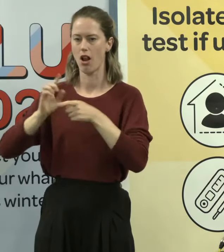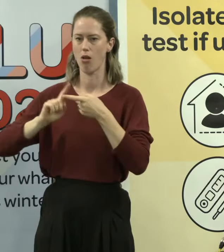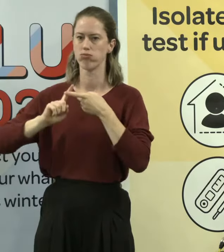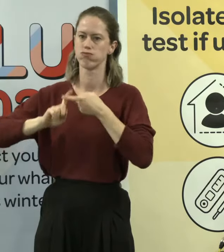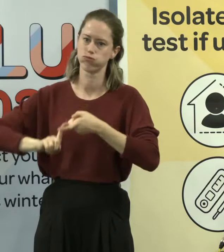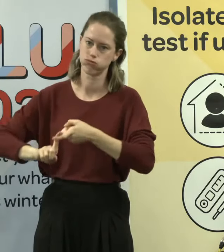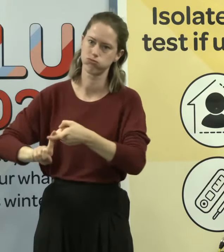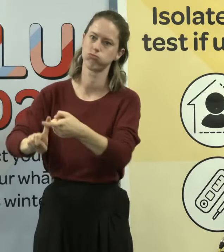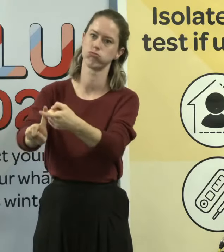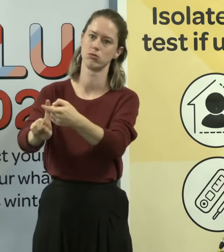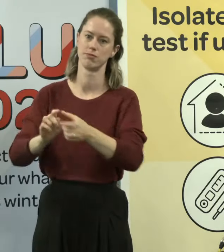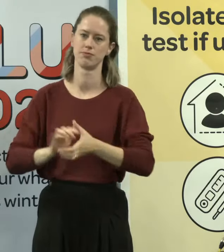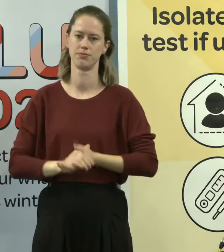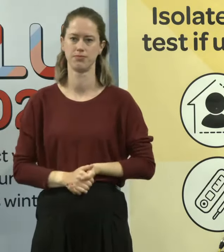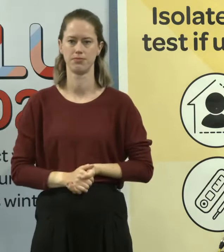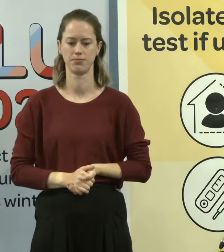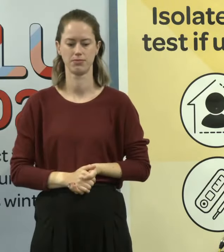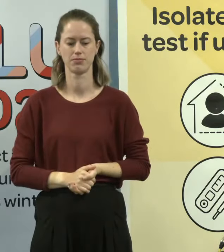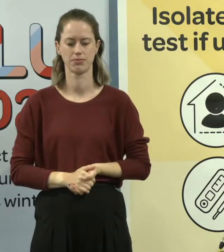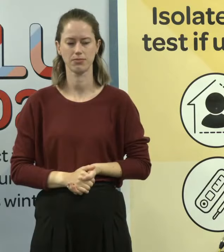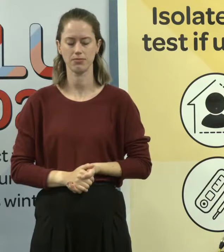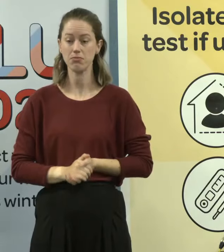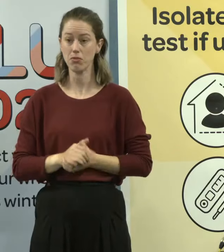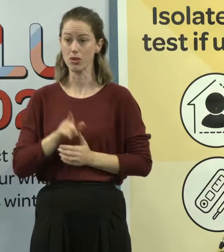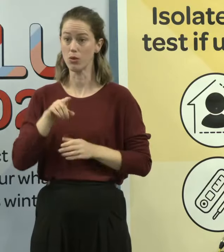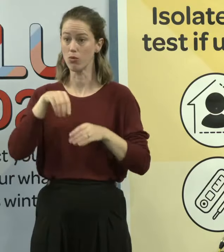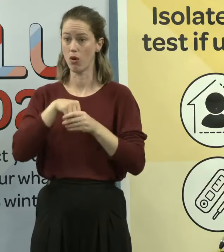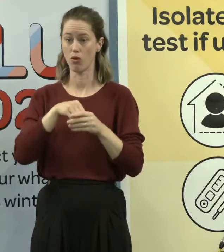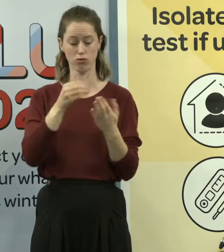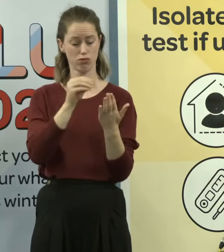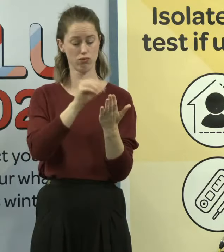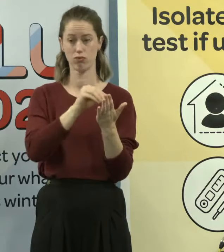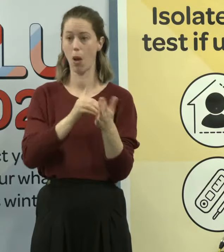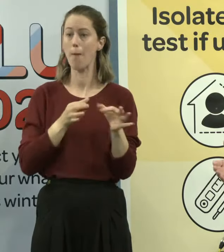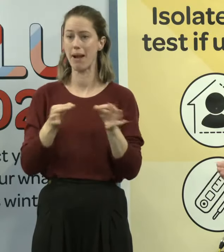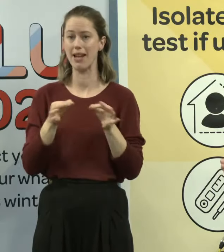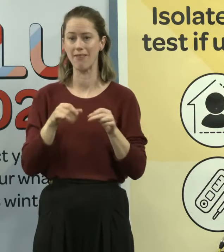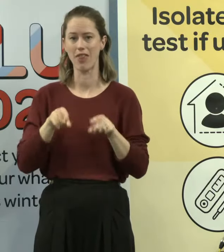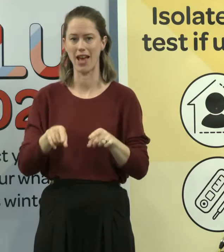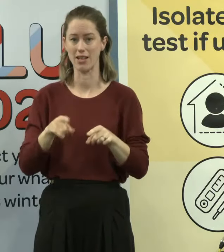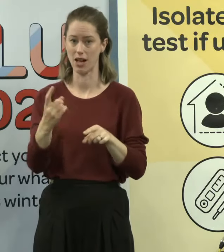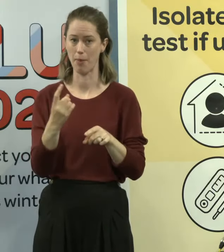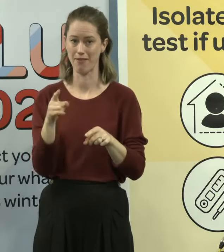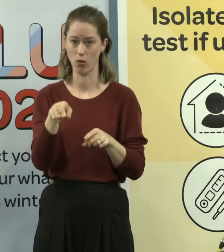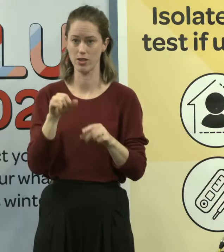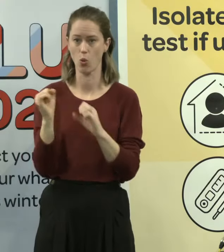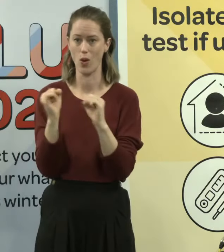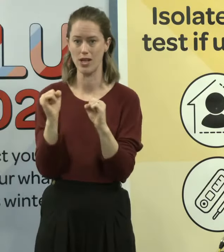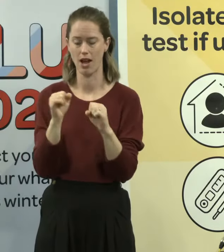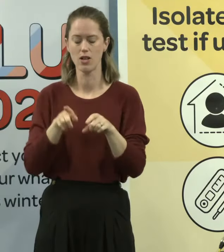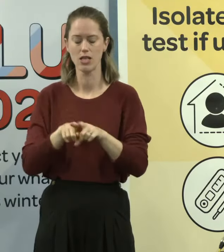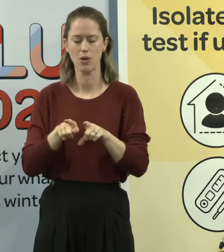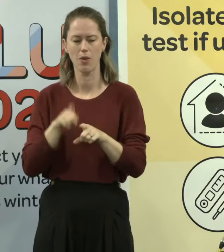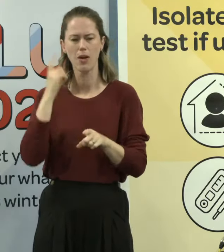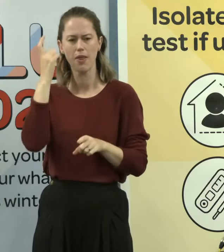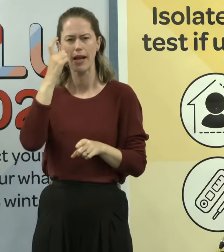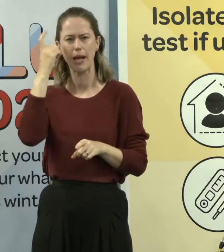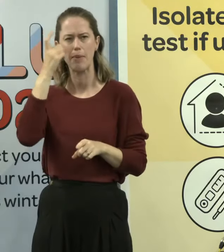tatou i ta tatou punaha kia whai rawa nga rauemi me nga putea ka taea ki te tiaki i nga tangata